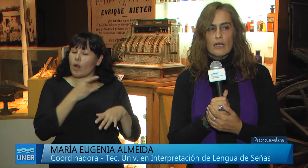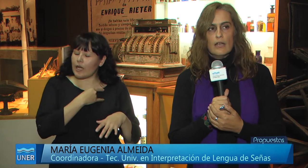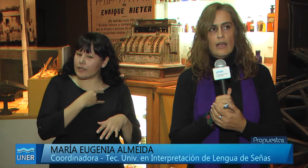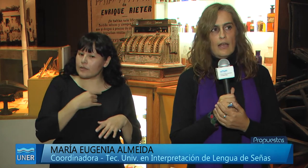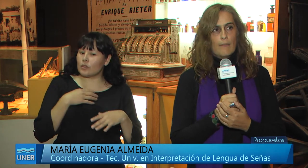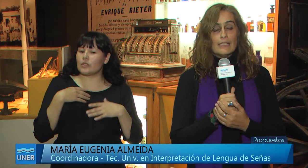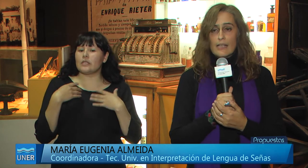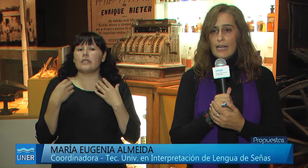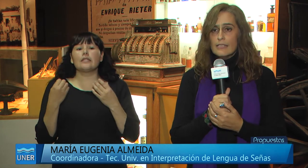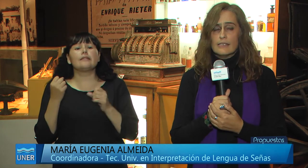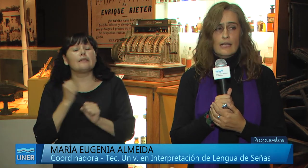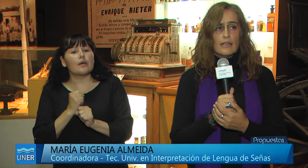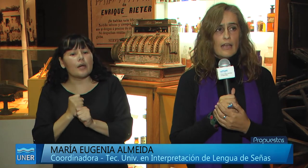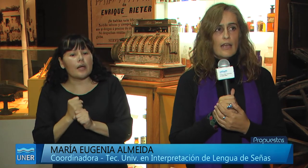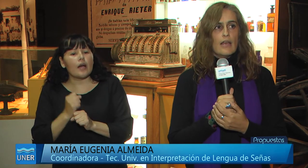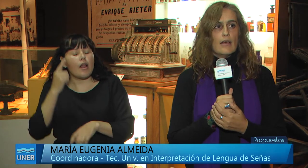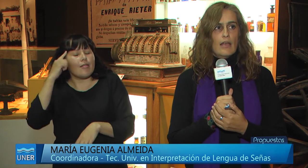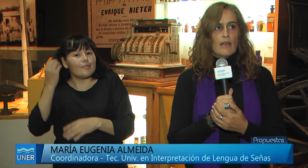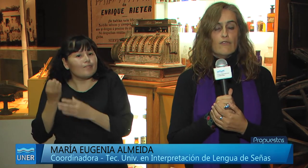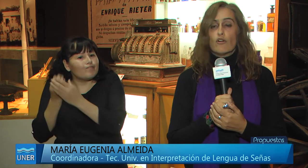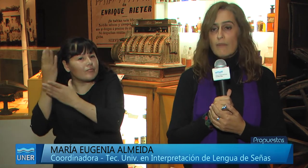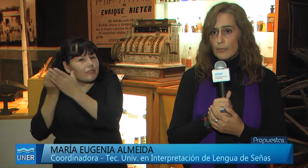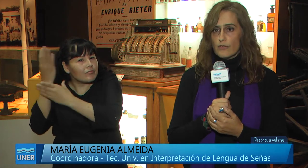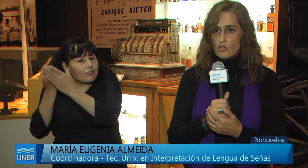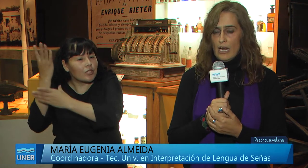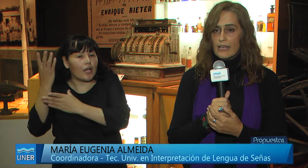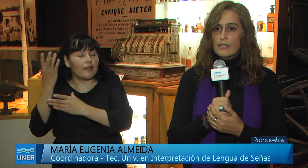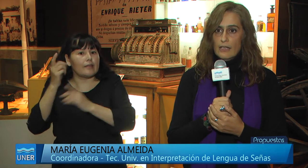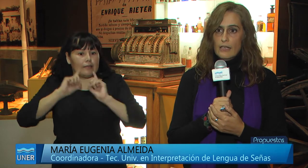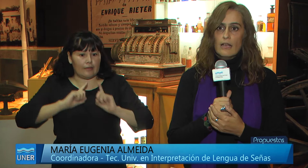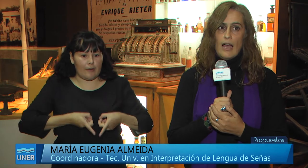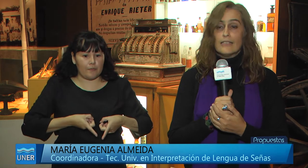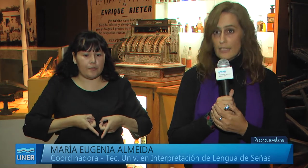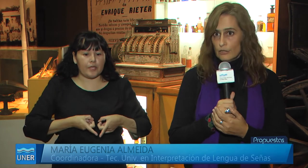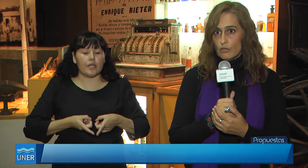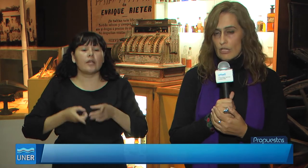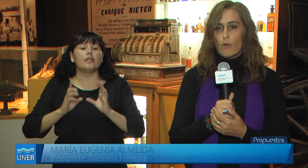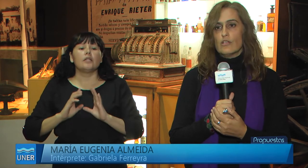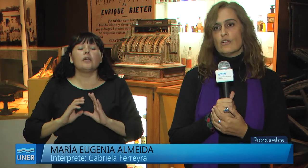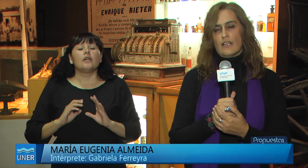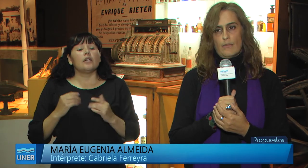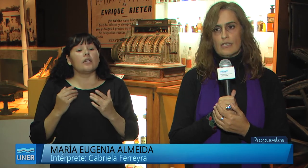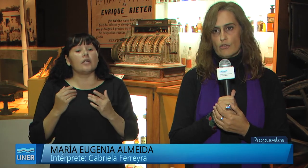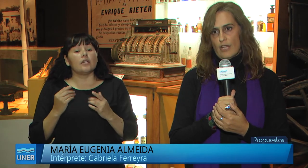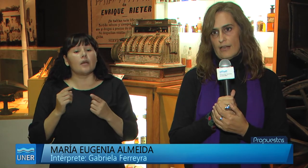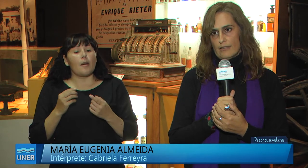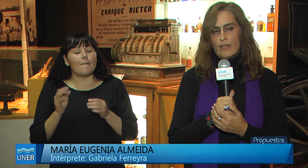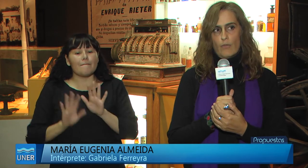materiales, tiene que formar profesionales, que estén atentos a cuales son esas demandas sociales.